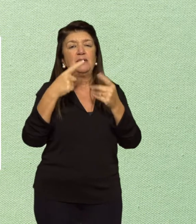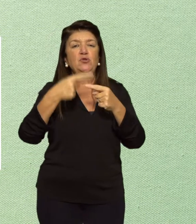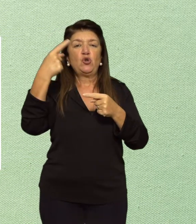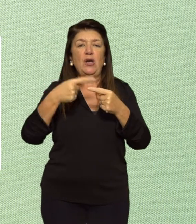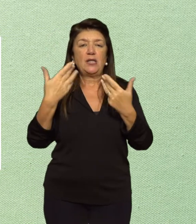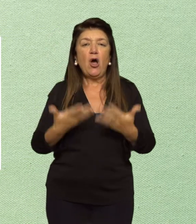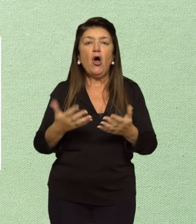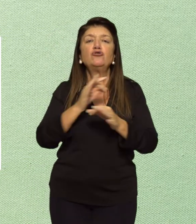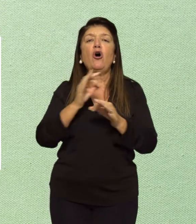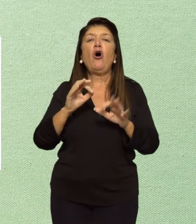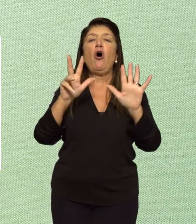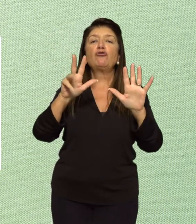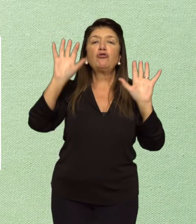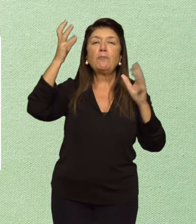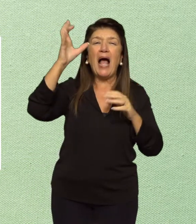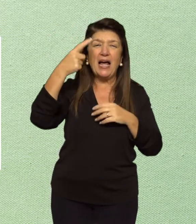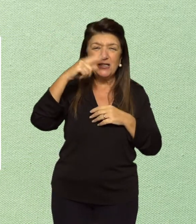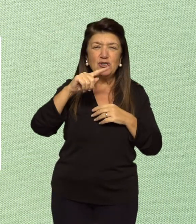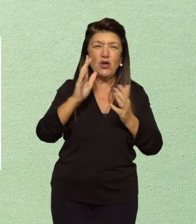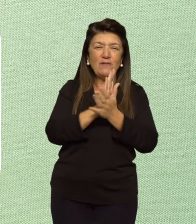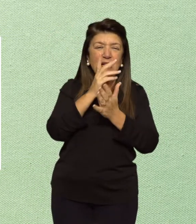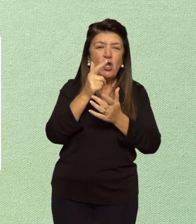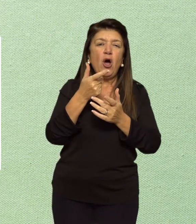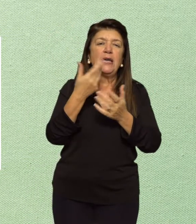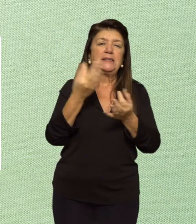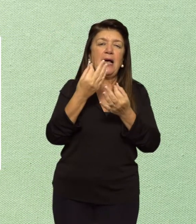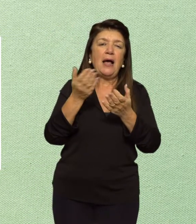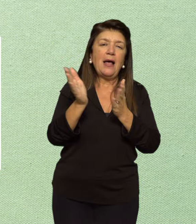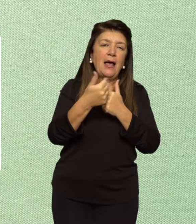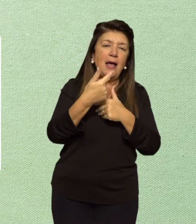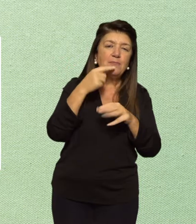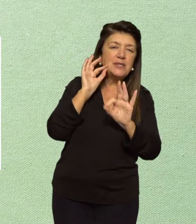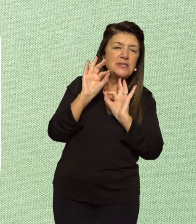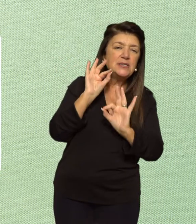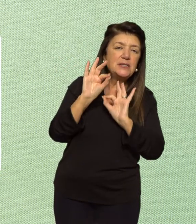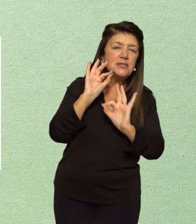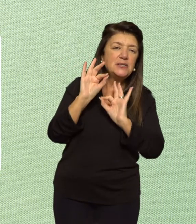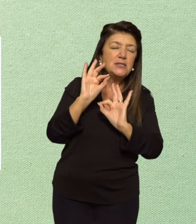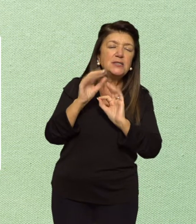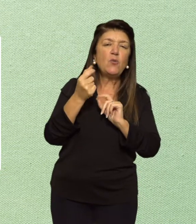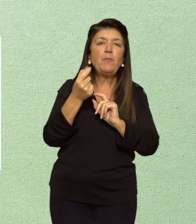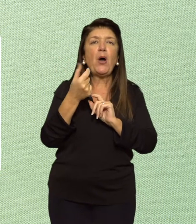giornata dell'8 marzo banalmente, quindi ci sono sempre queste polemiche un po' volanti,